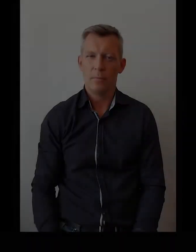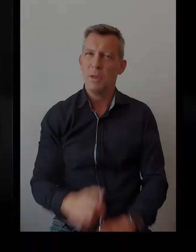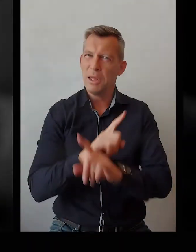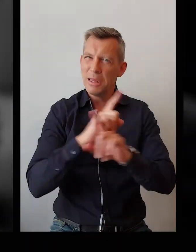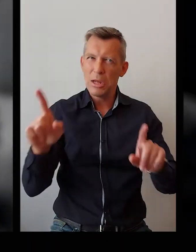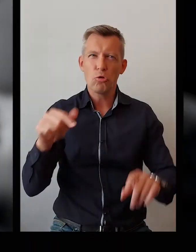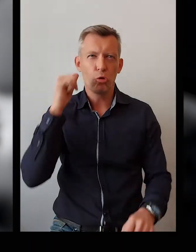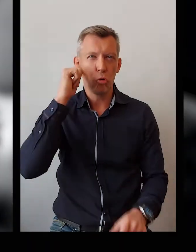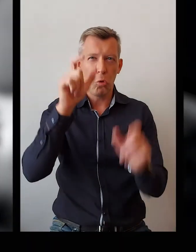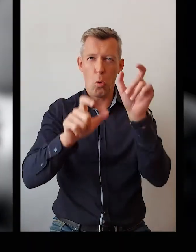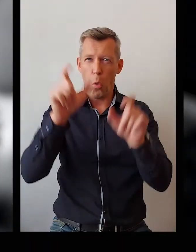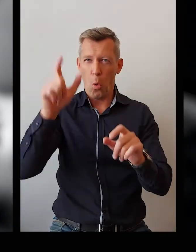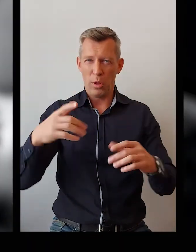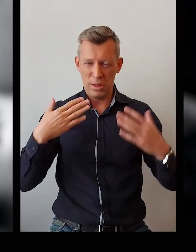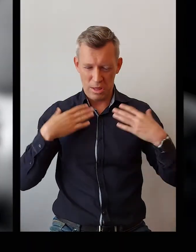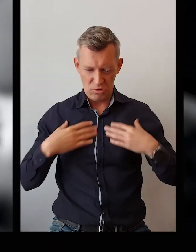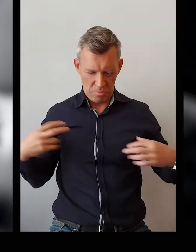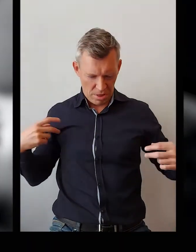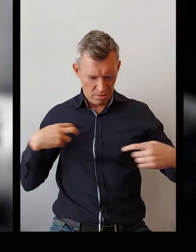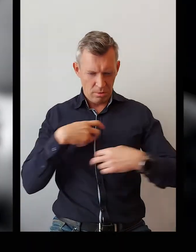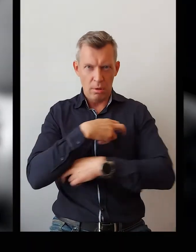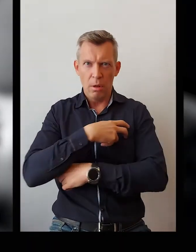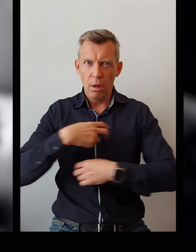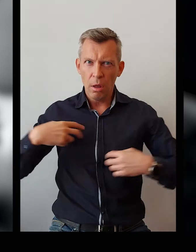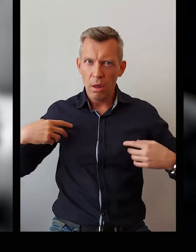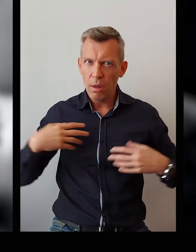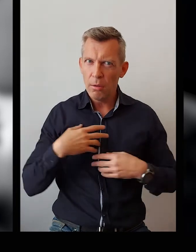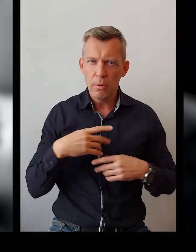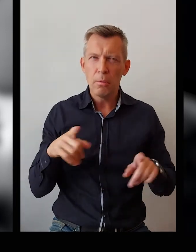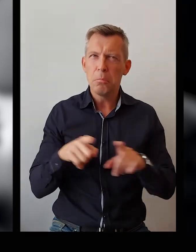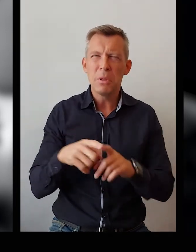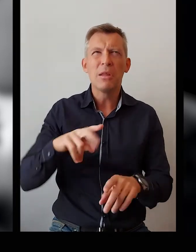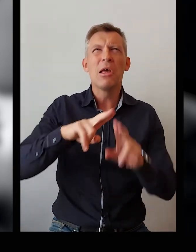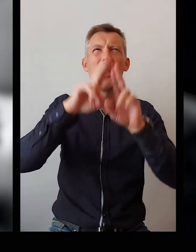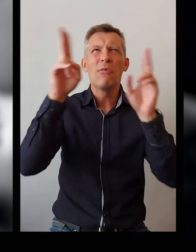Tilosban mentek át a nők testemen, akár világvárosi zebrán.